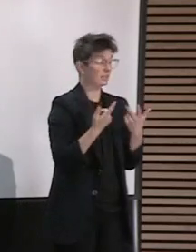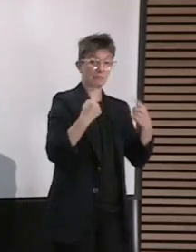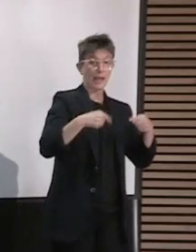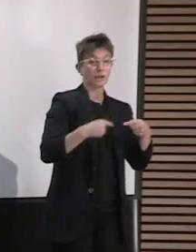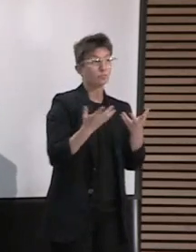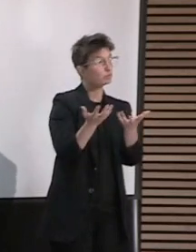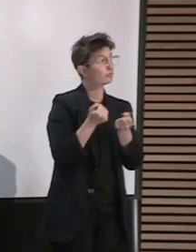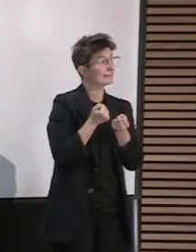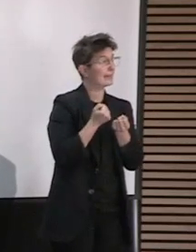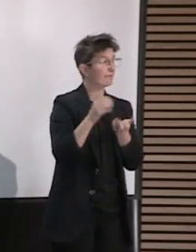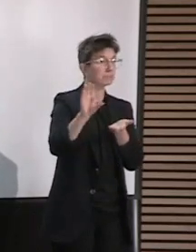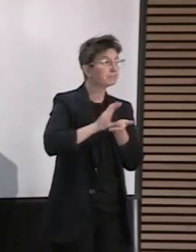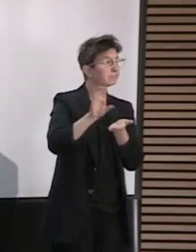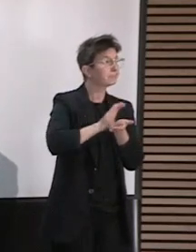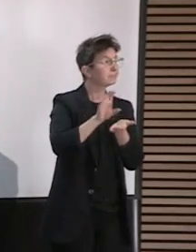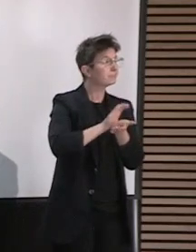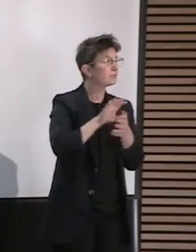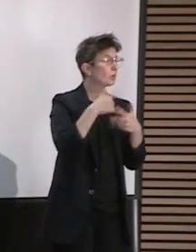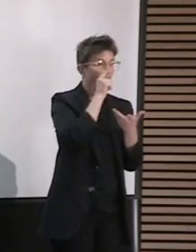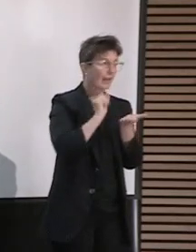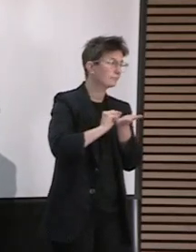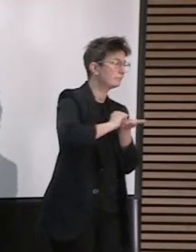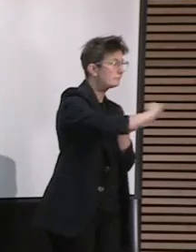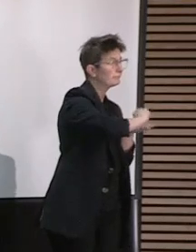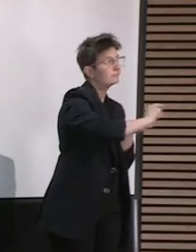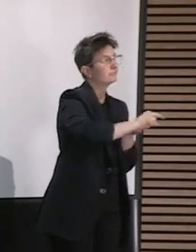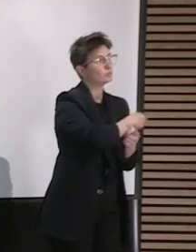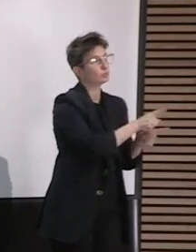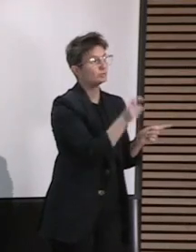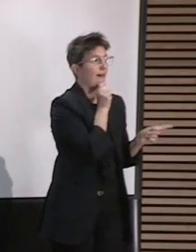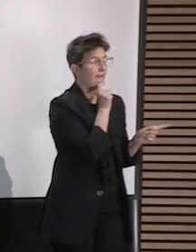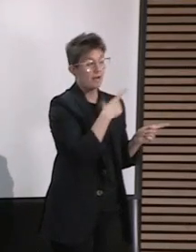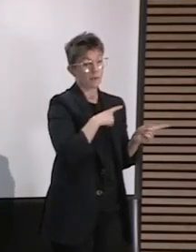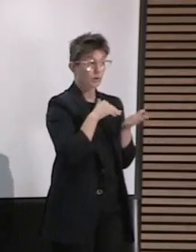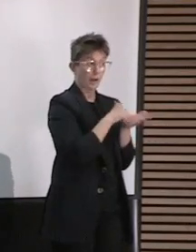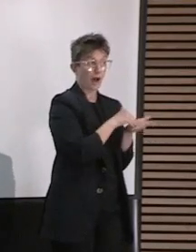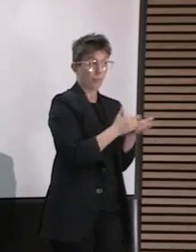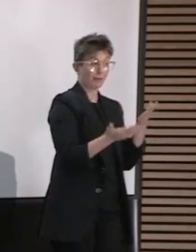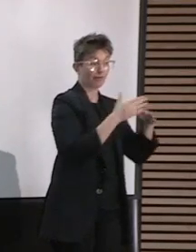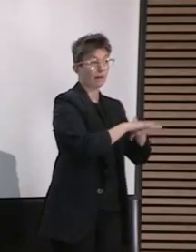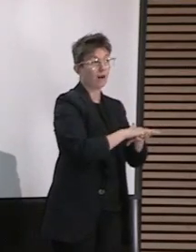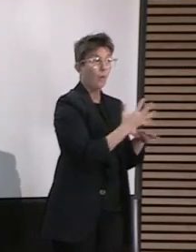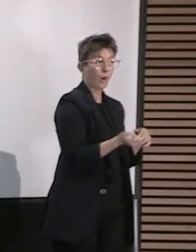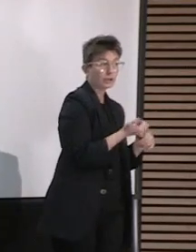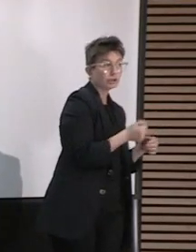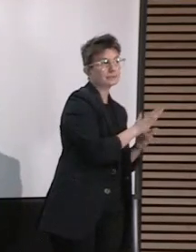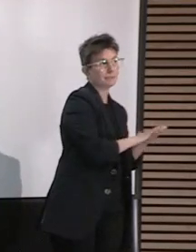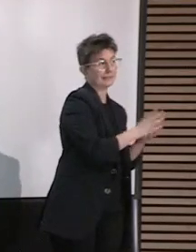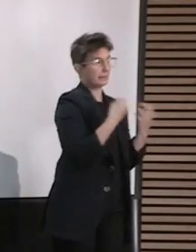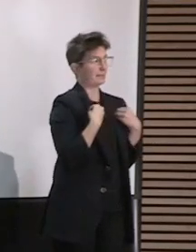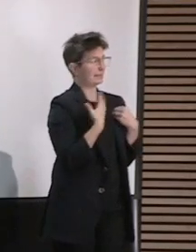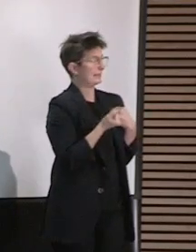pakihi o Niu Tireni kua